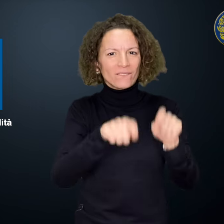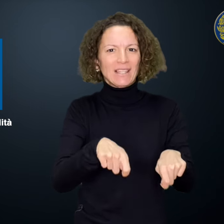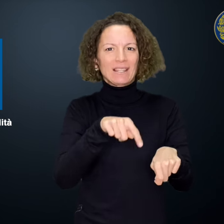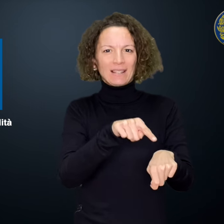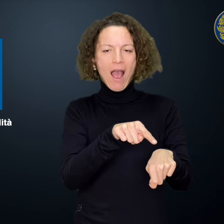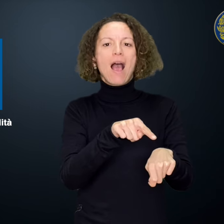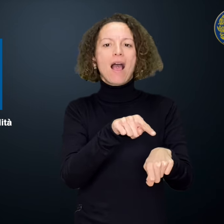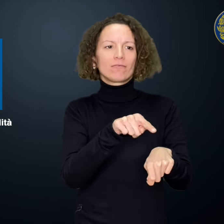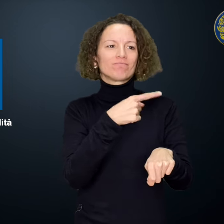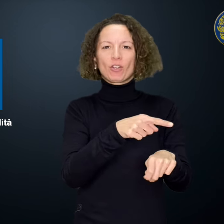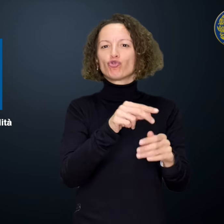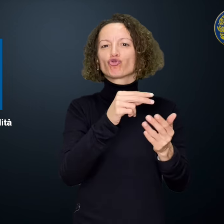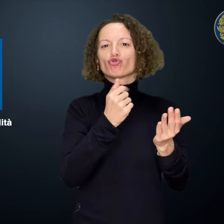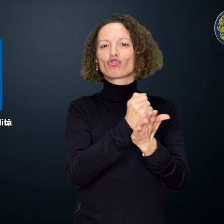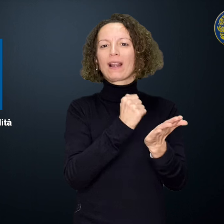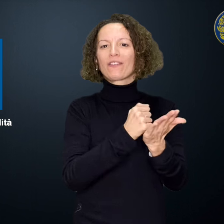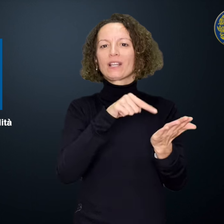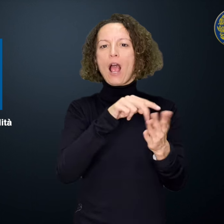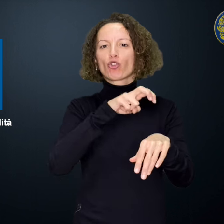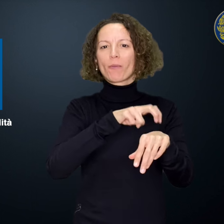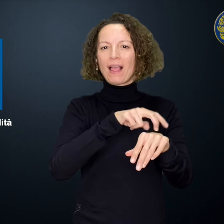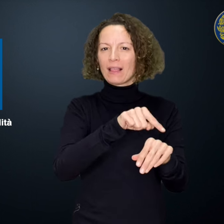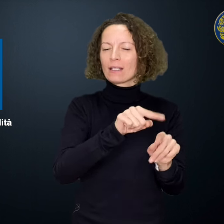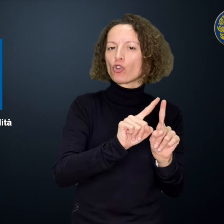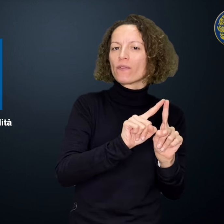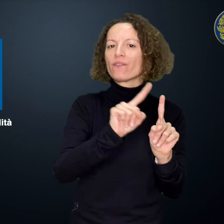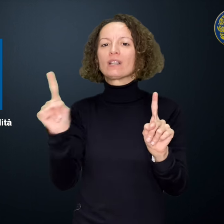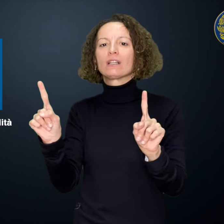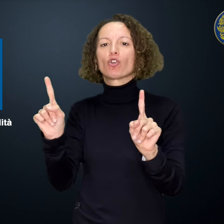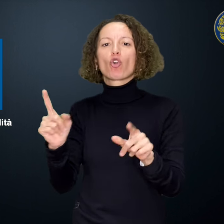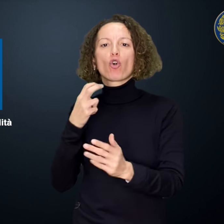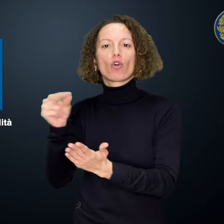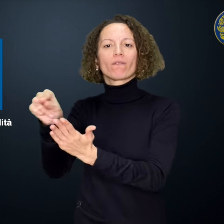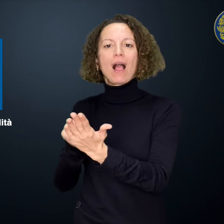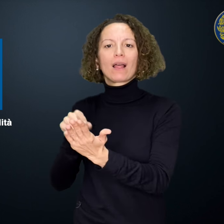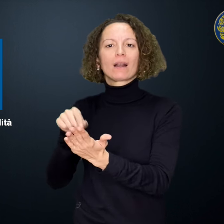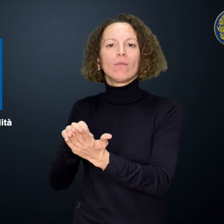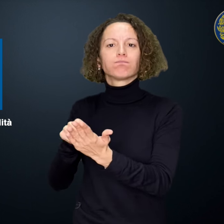Grazie anche ai Fondi del PNRR, l'INPS ha accolto le richieste delle Associazioni e realizzato le funzionalità di seguito descritte,